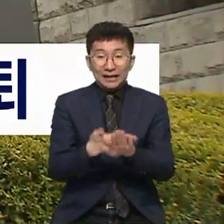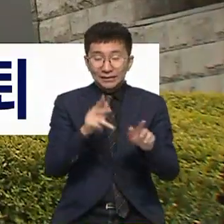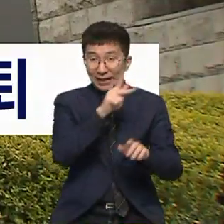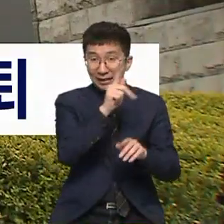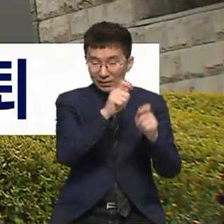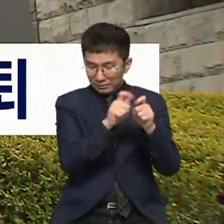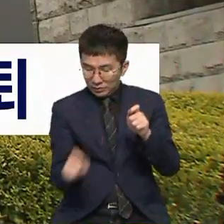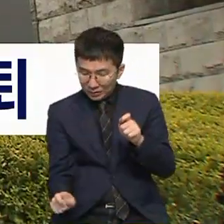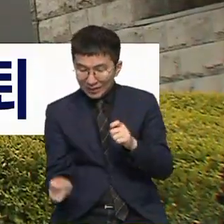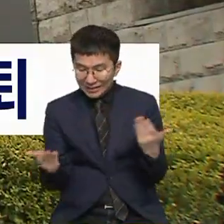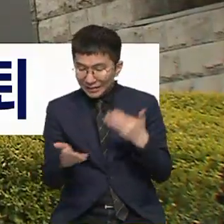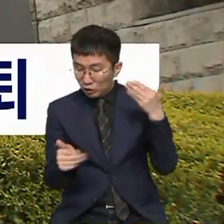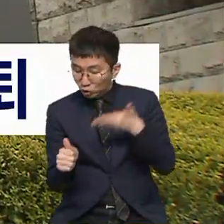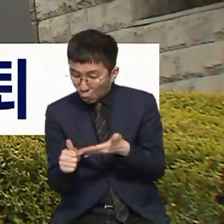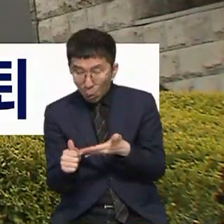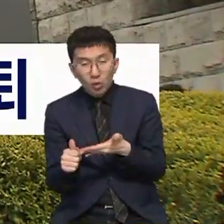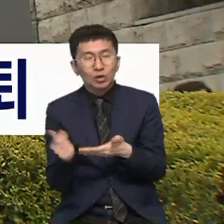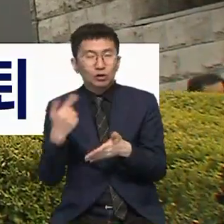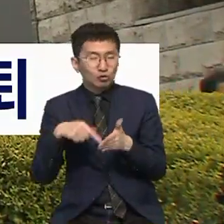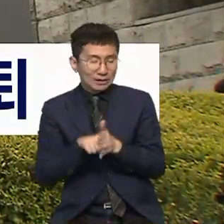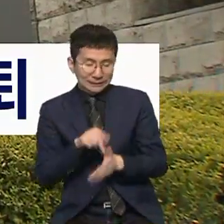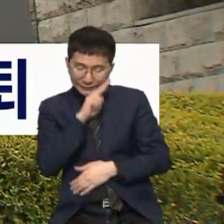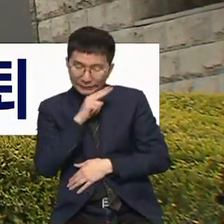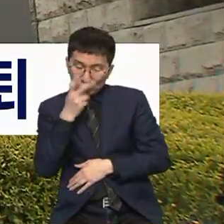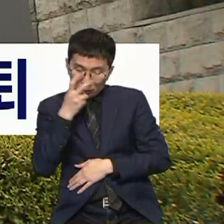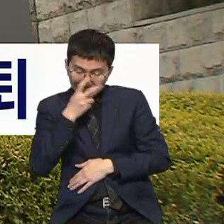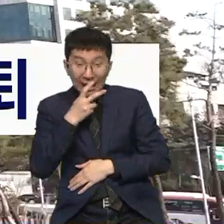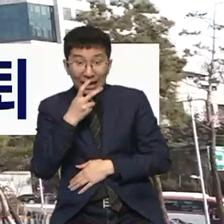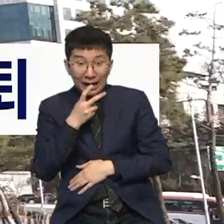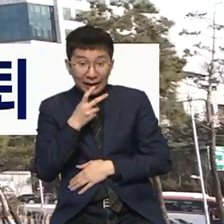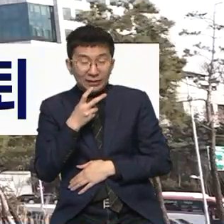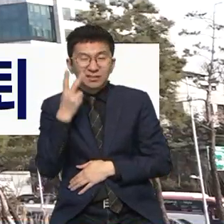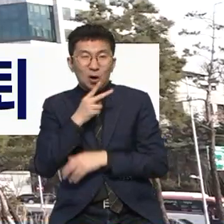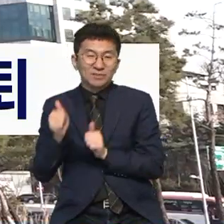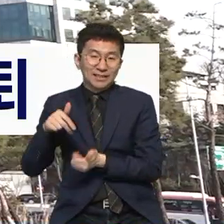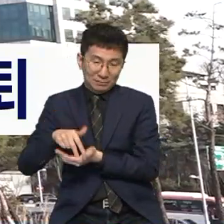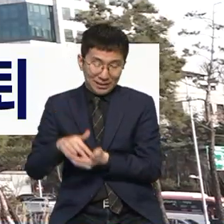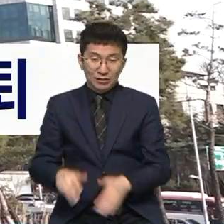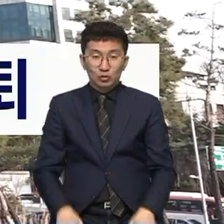대한 검찰의 수사 착수 또 국민연금뿐 아닐 우군인 현대차까지 반대에 동참하자